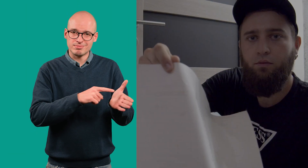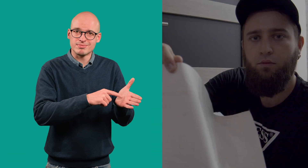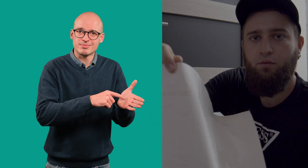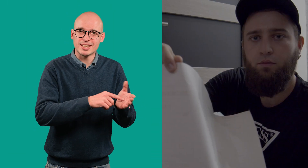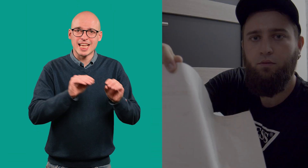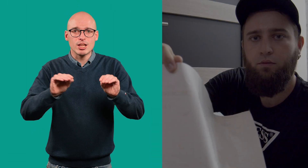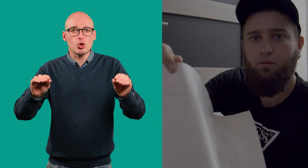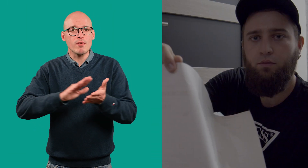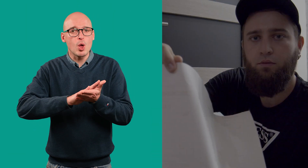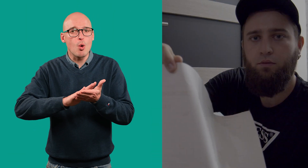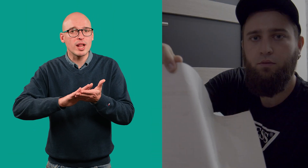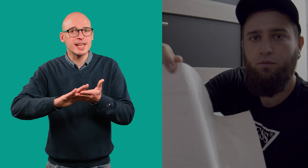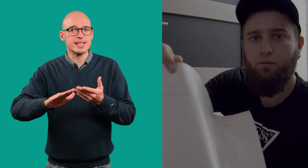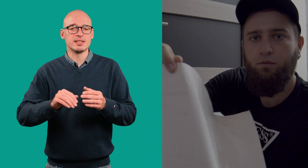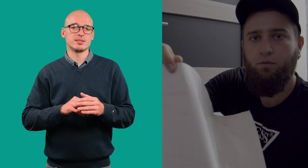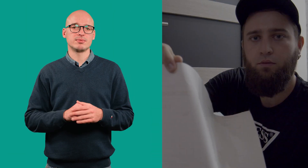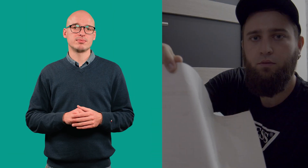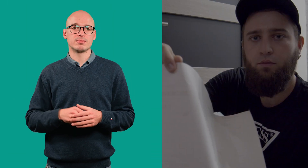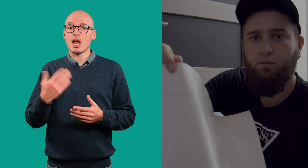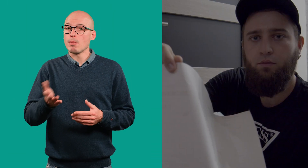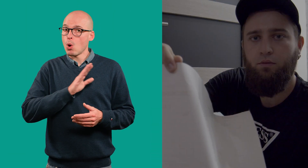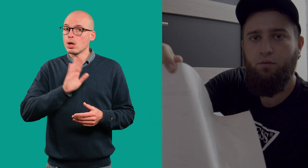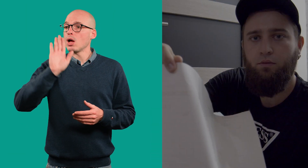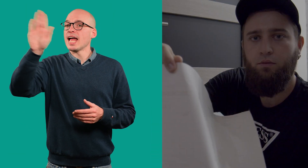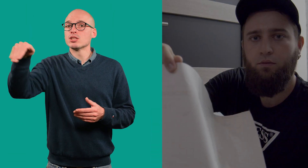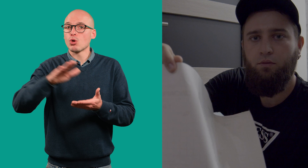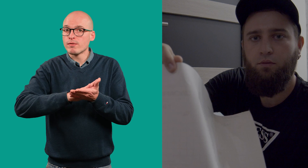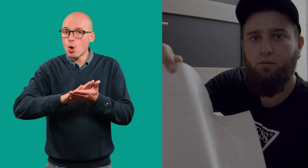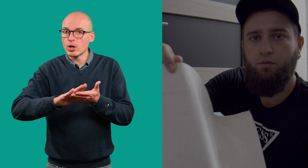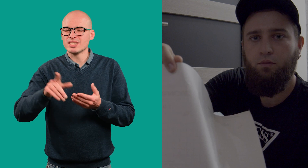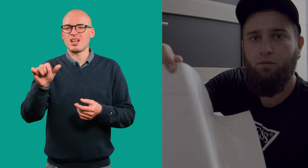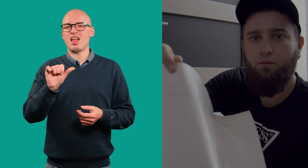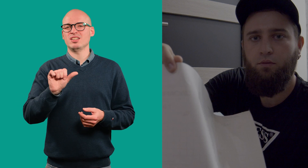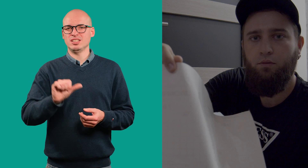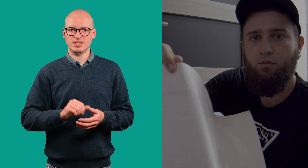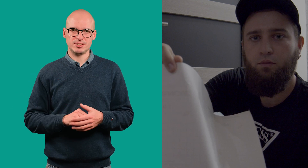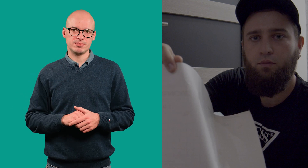Dit is interieurfolie, er is ook exterieurfolie die anders is.